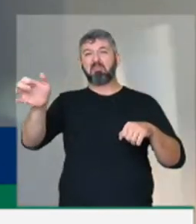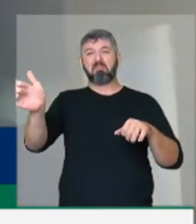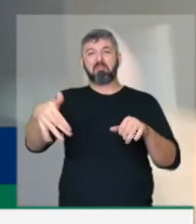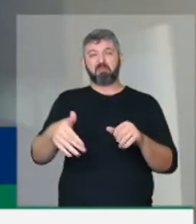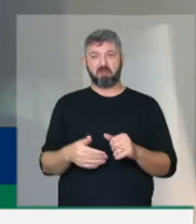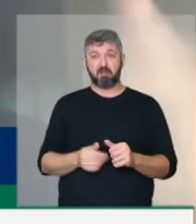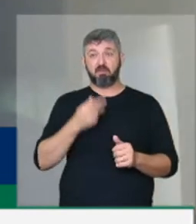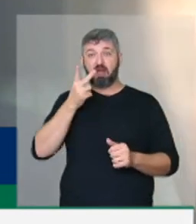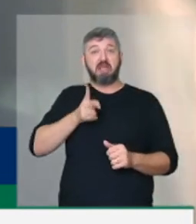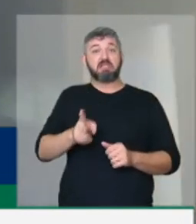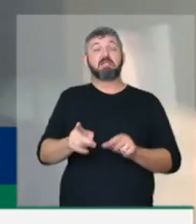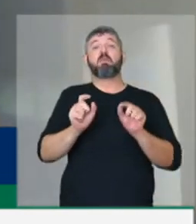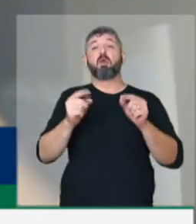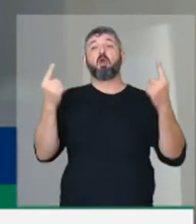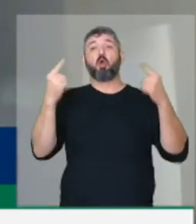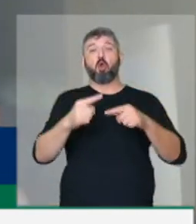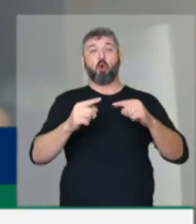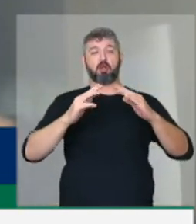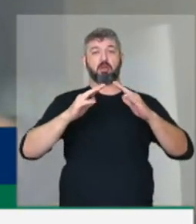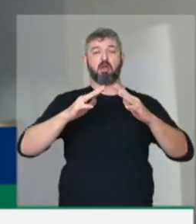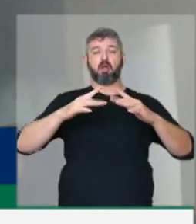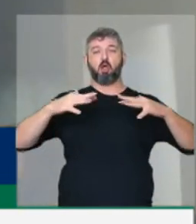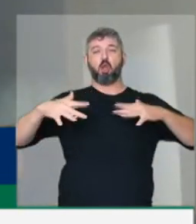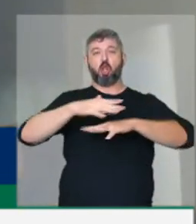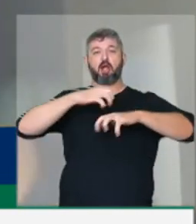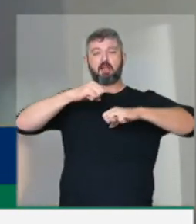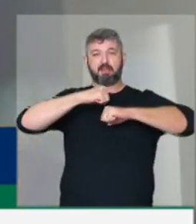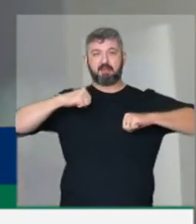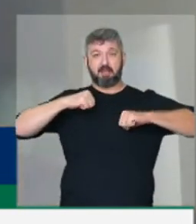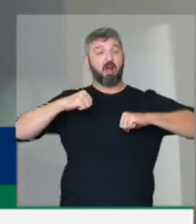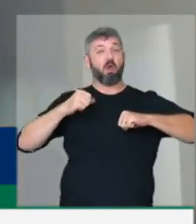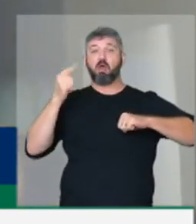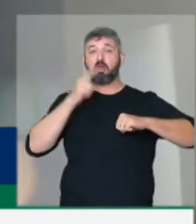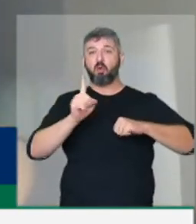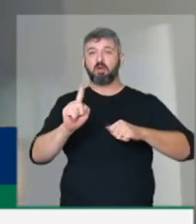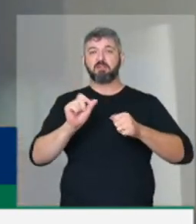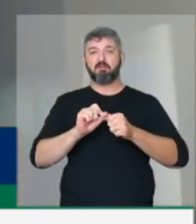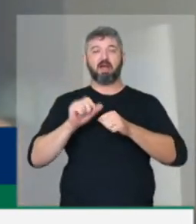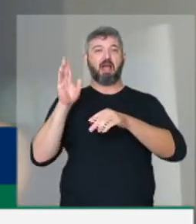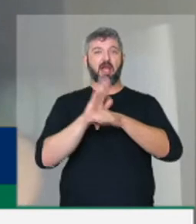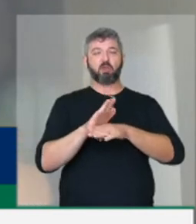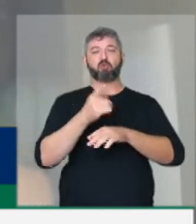NÃO GARANTE O "LOCKDOWN", O QUE NÃO GARANTE AUXÍLIO-EMERGENCIAL DIGNO PARA AS FAMÍLIAS. UM